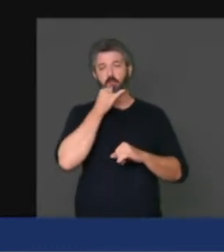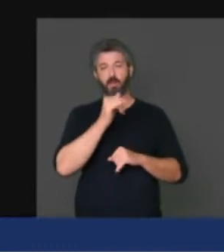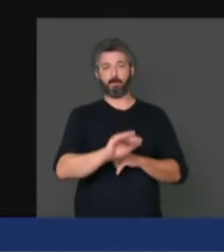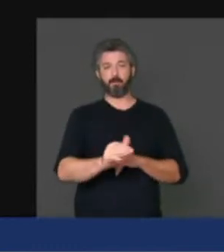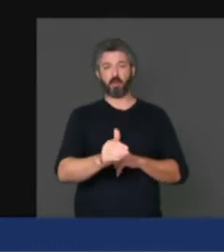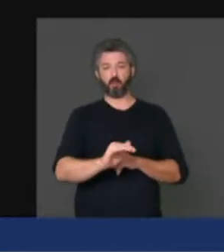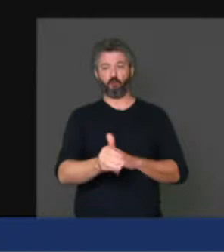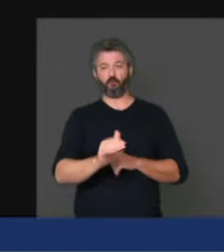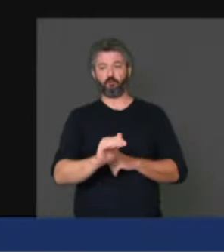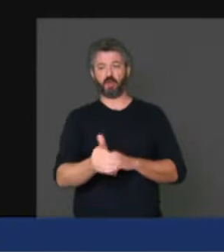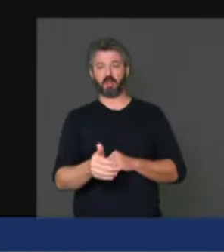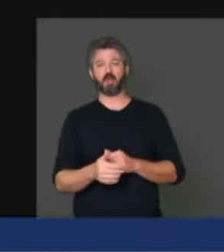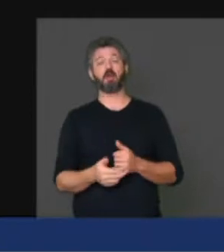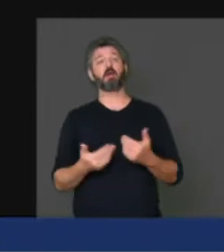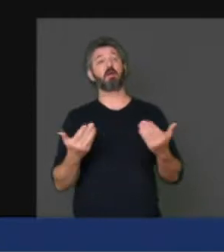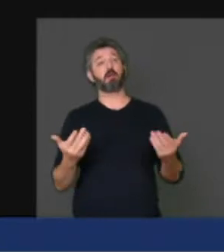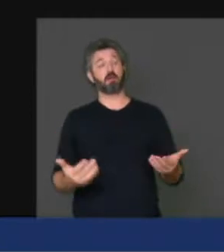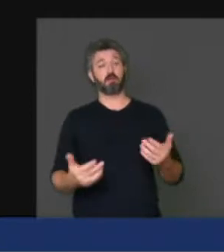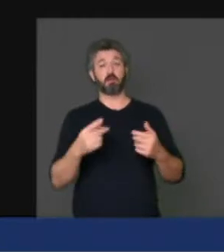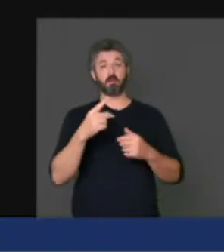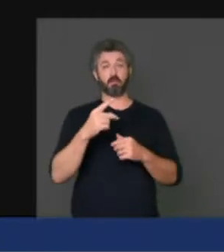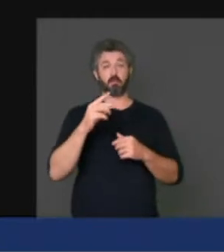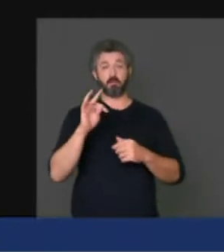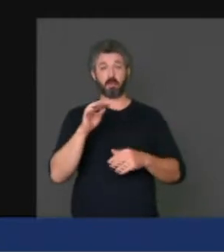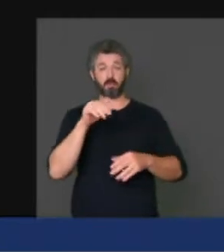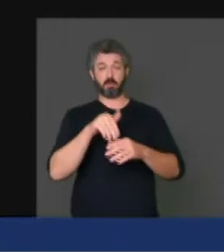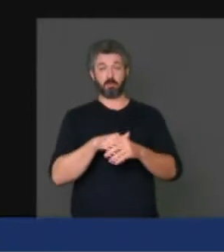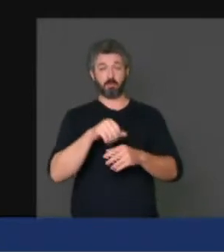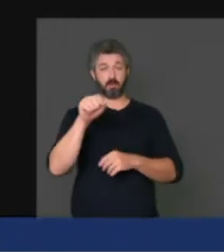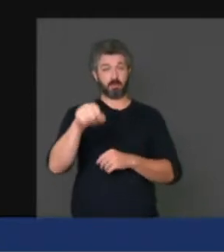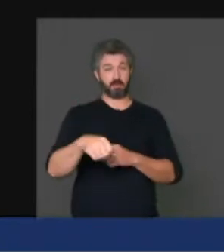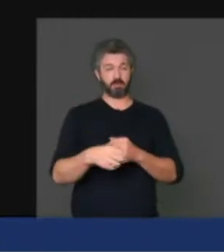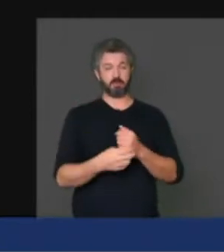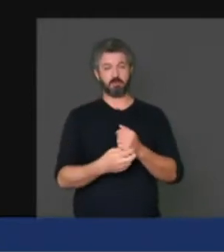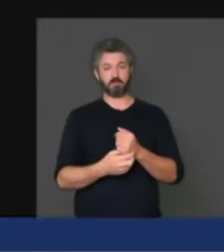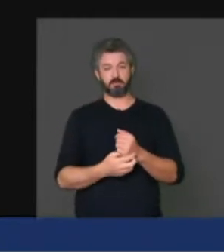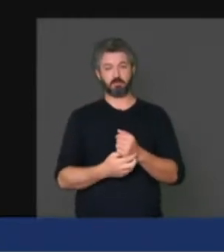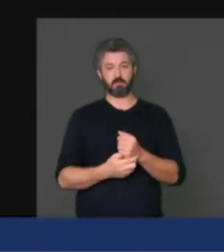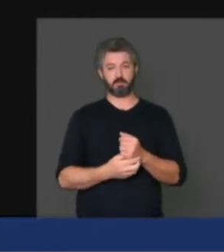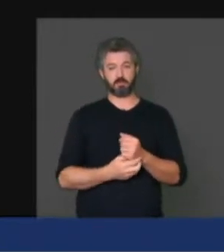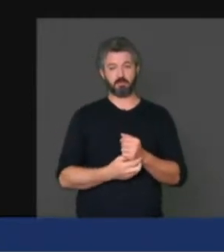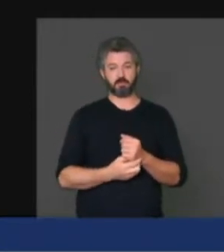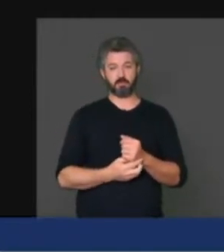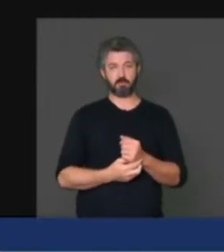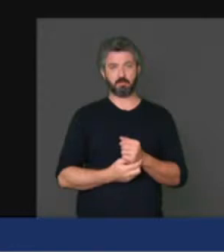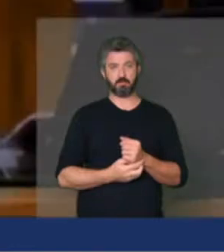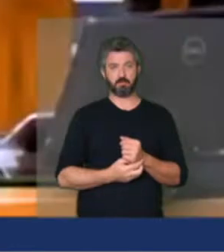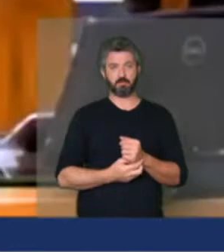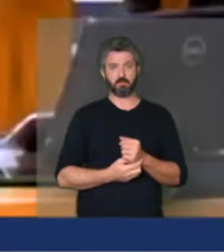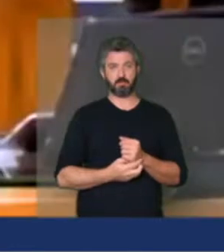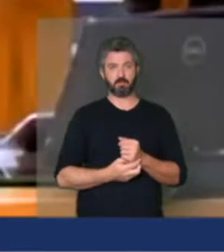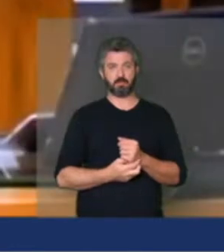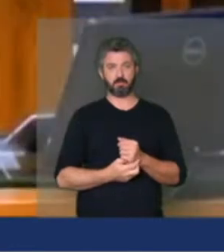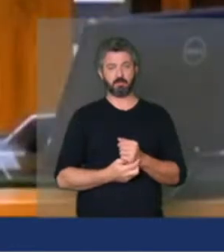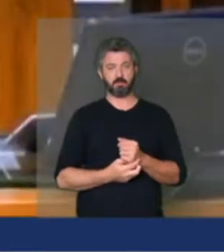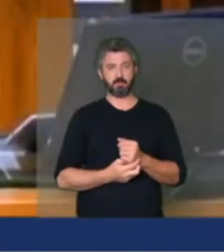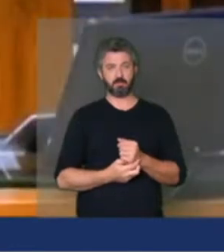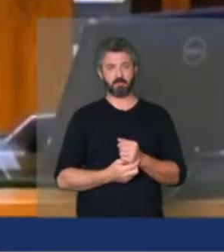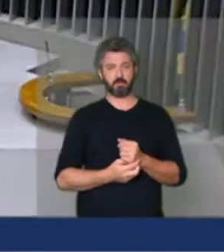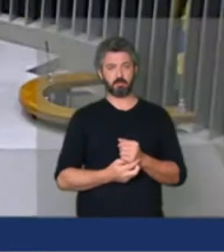PORTANTO O PT VOTA SIM NO MÉRITO DA MATÉRIA. [PRESIDENTE]: OK, PT VOTANDO SIM, VAMOS ENTÃO AO